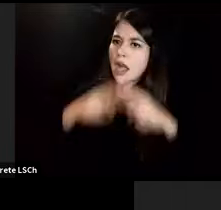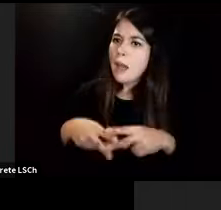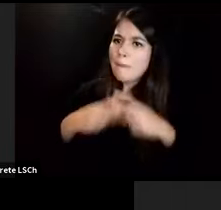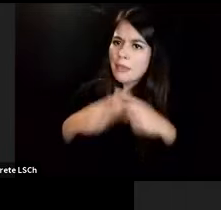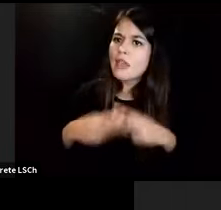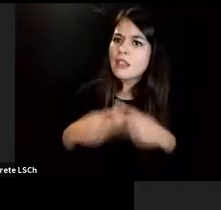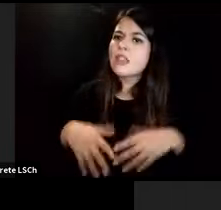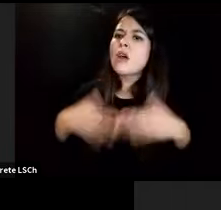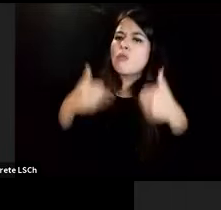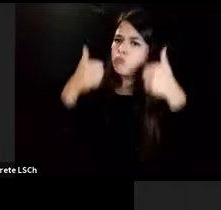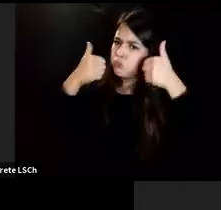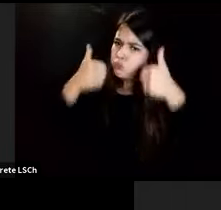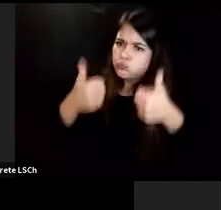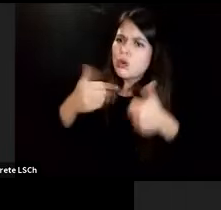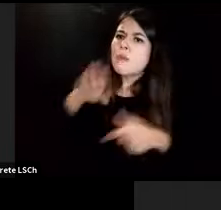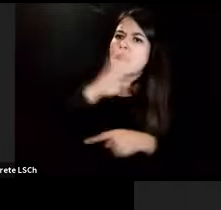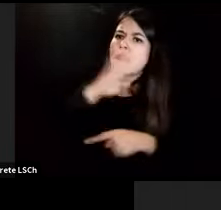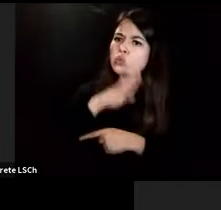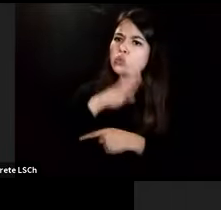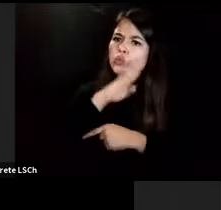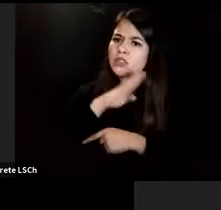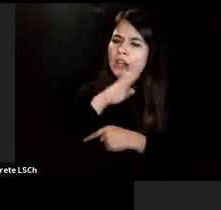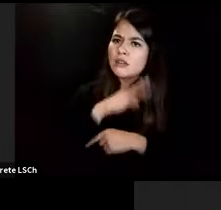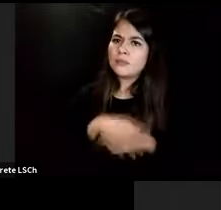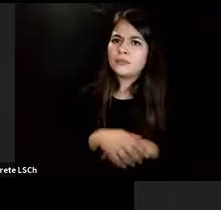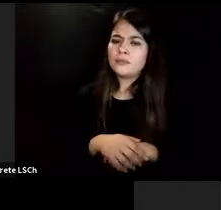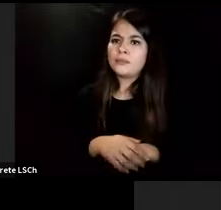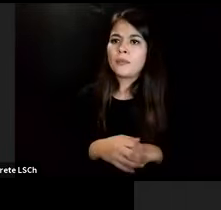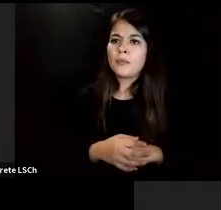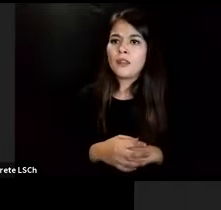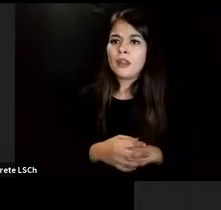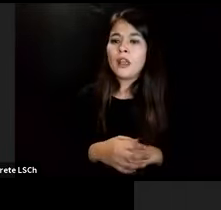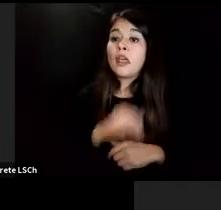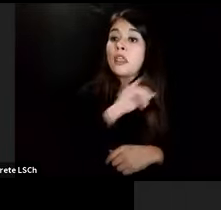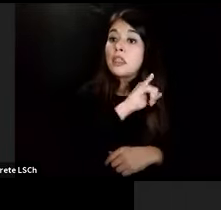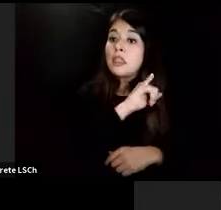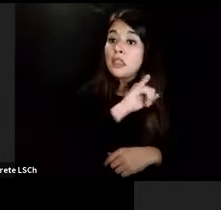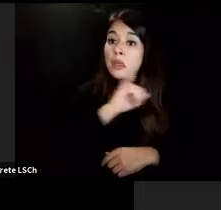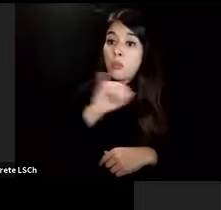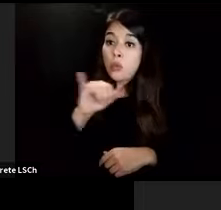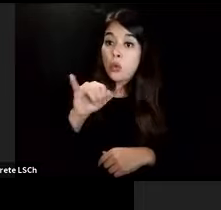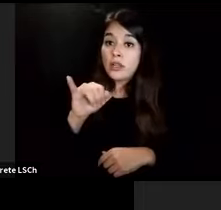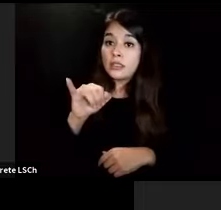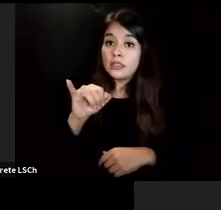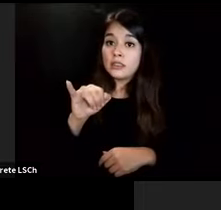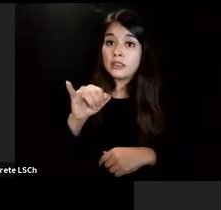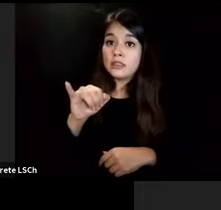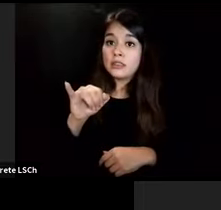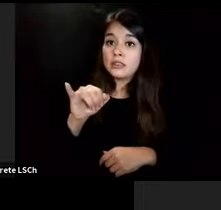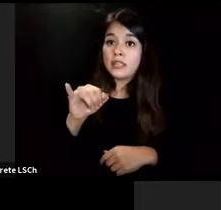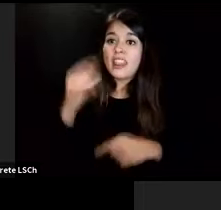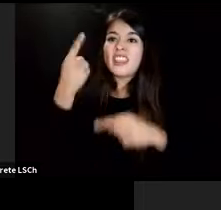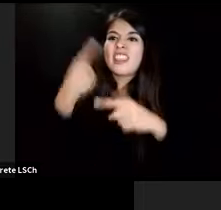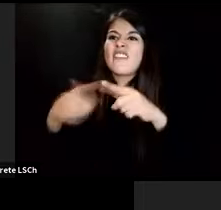de la que se hace uso. Luego se empiezan a instalar distintas productoras, en los años 40,